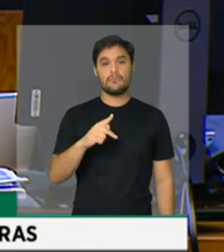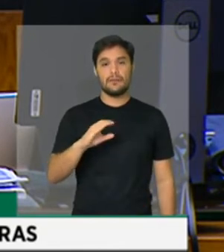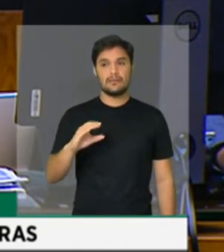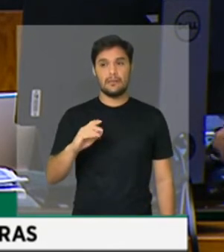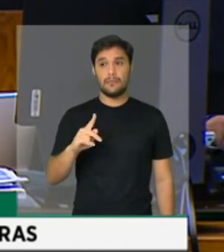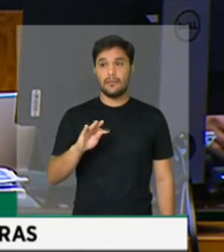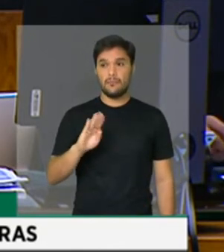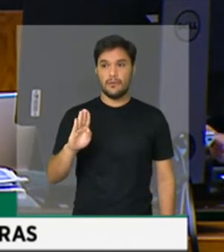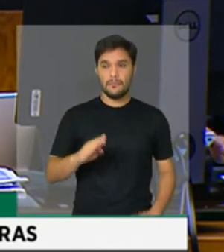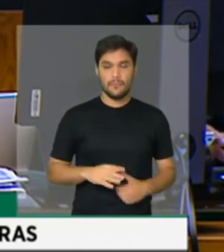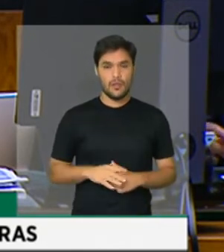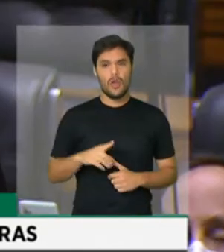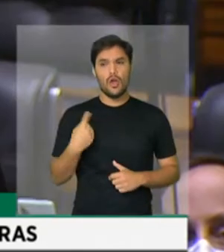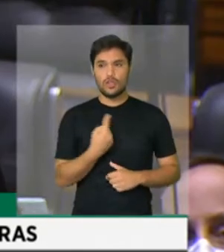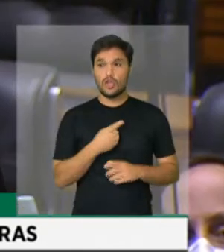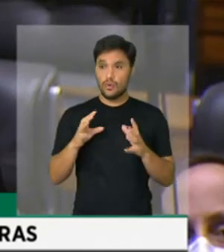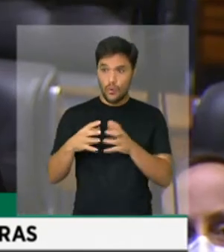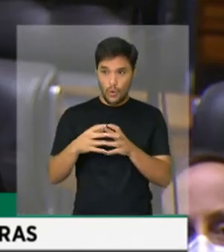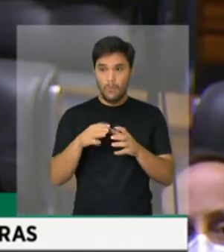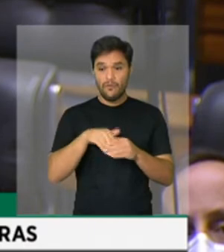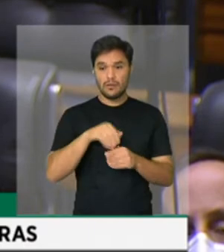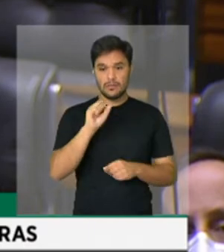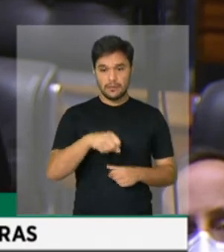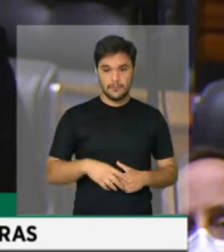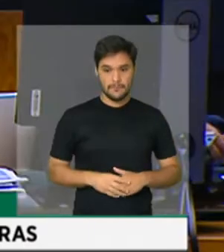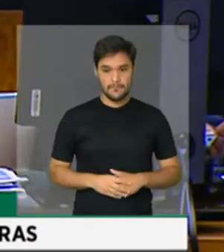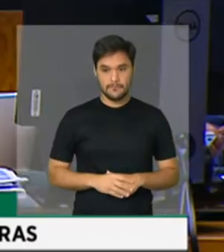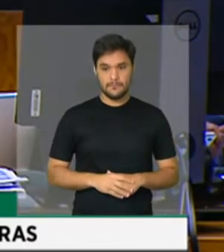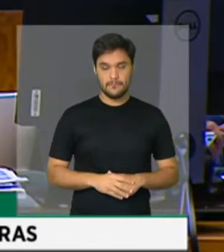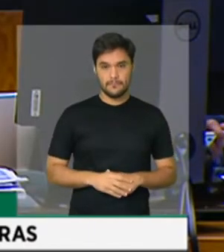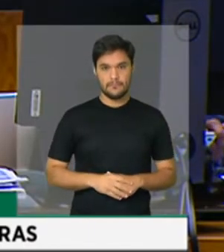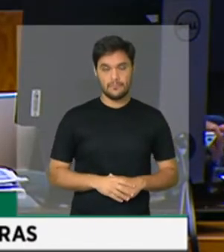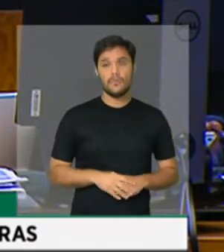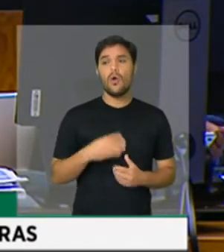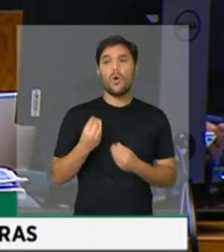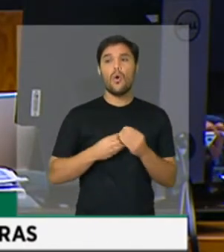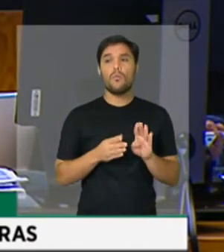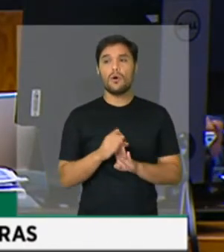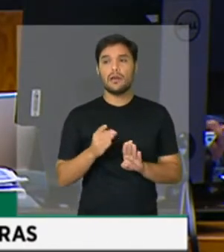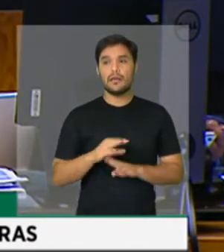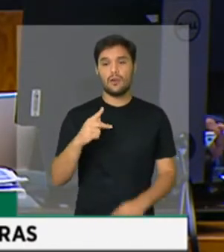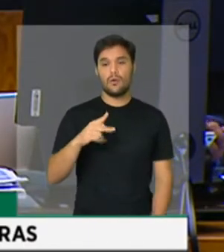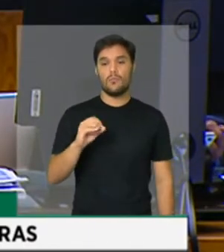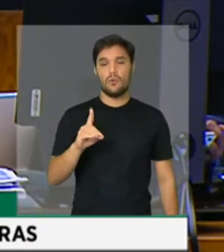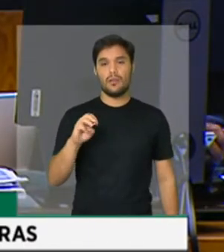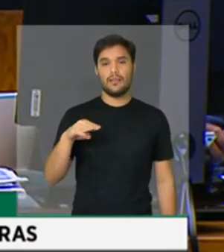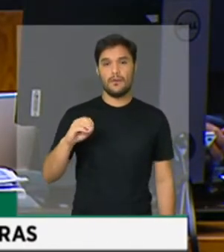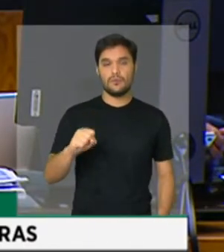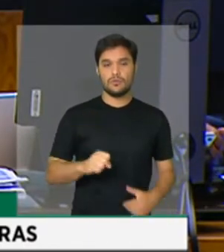COM O VOTO DO PDT. SEM A NOSSA INDIGNAÇÃO, SEM A NOSSA CONTRARIEDADE. É NÃO, PRESIDENTE. [PRESIDENTE]: SOLIDARIEDADE. EX-DEPUTADO